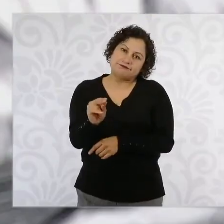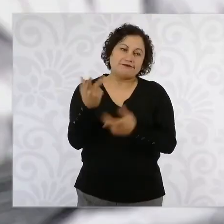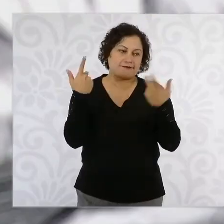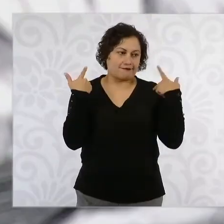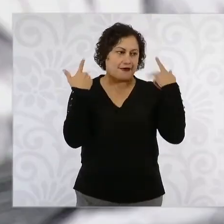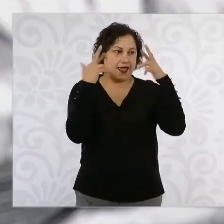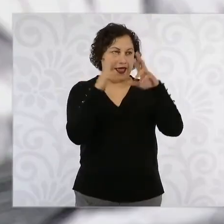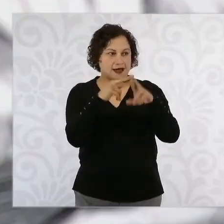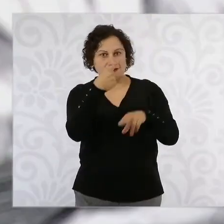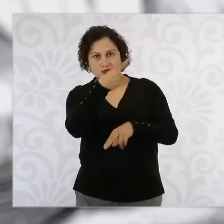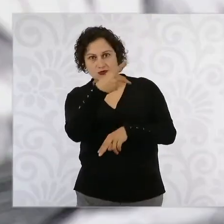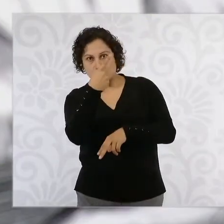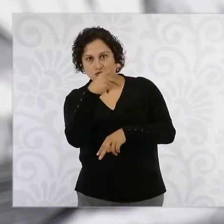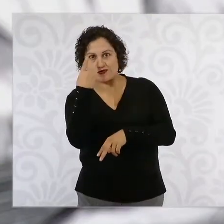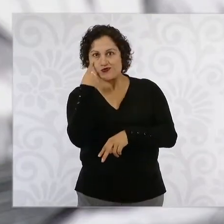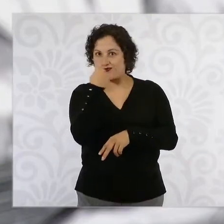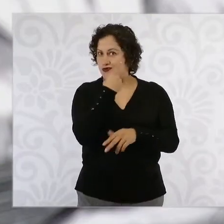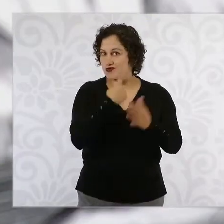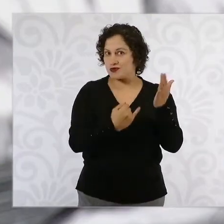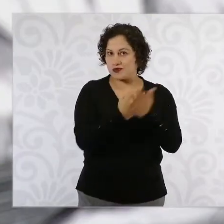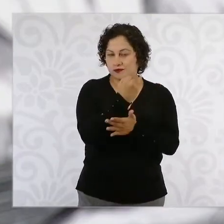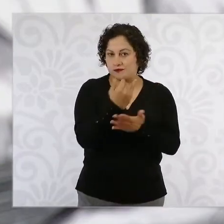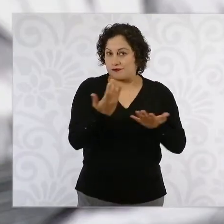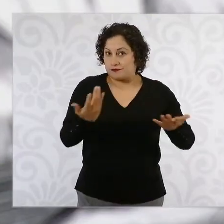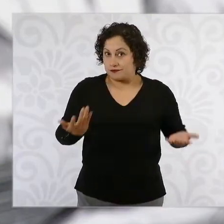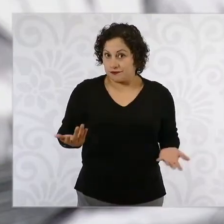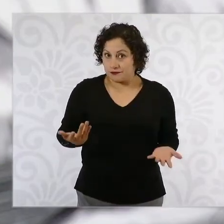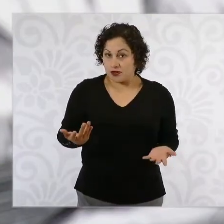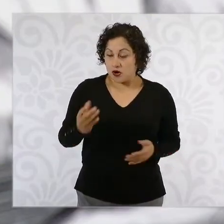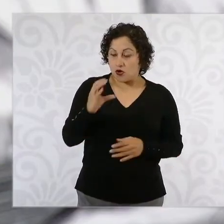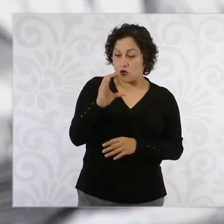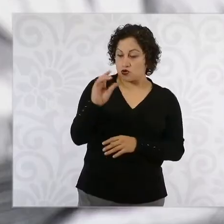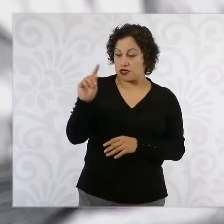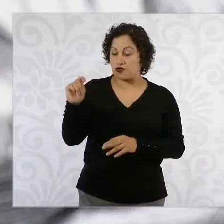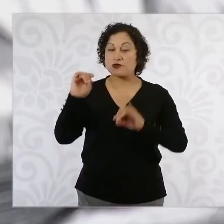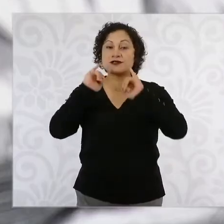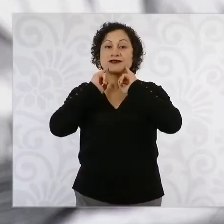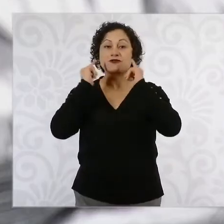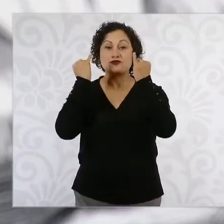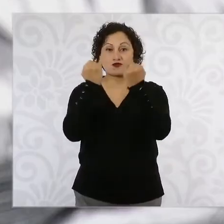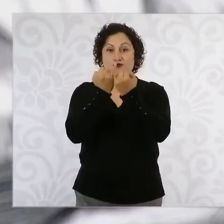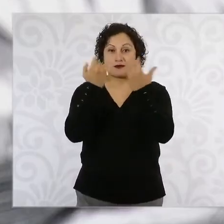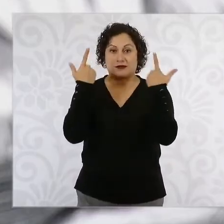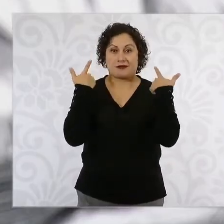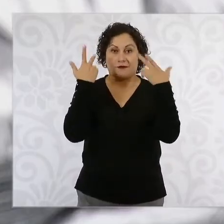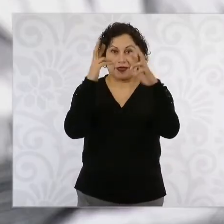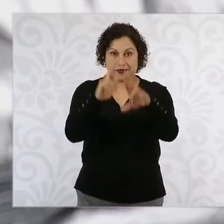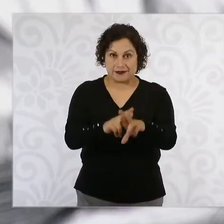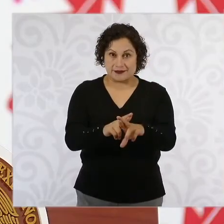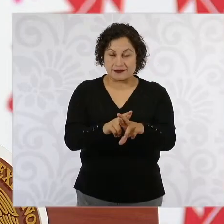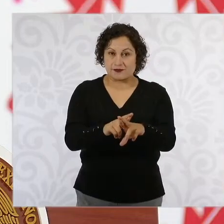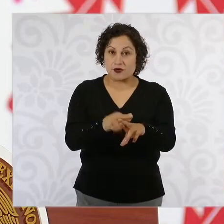la verdad el consejo técnico es un espacio muy importante de reflexión eh de las y los